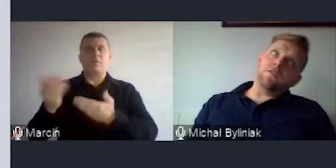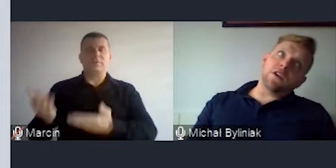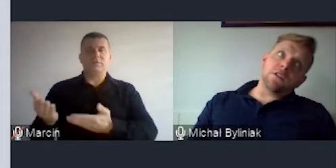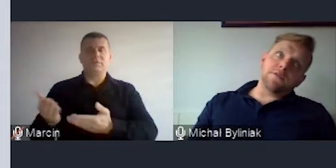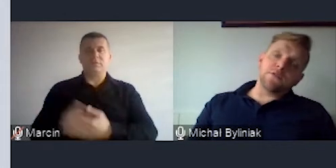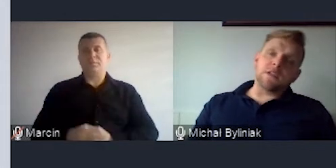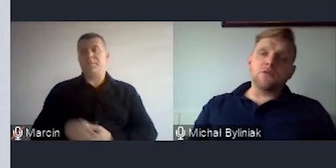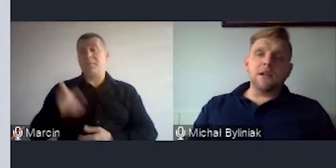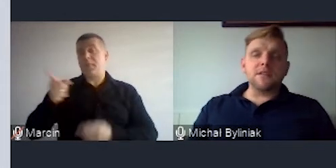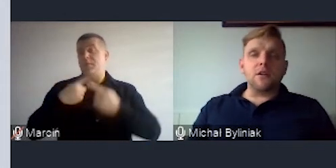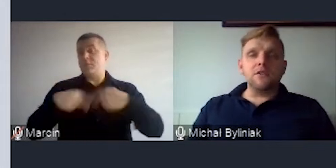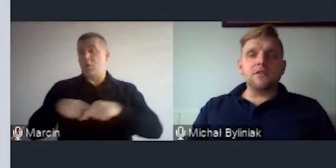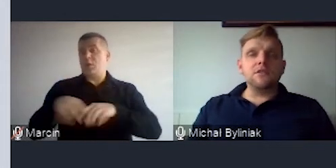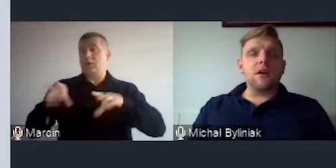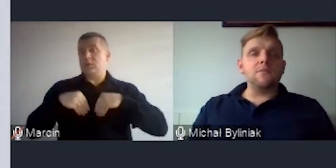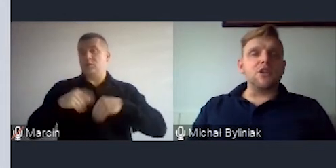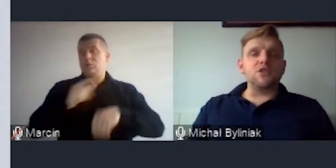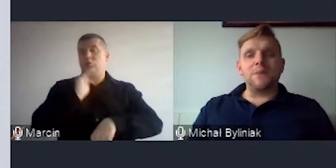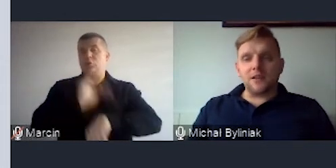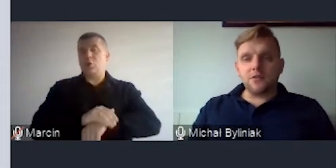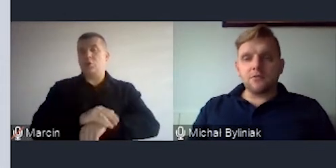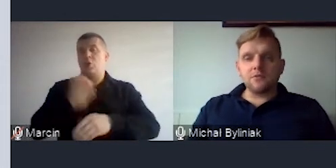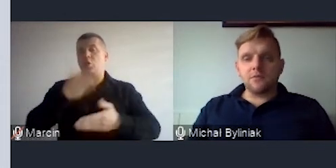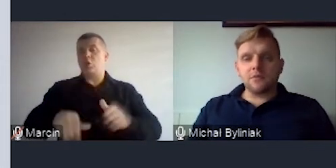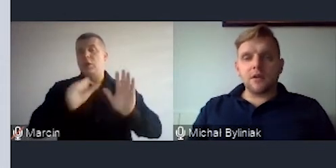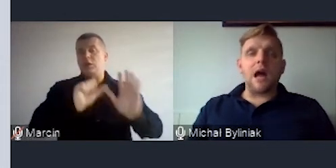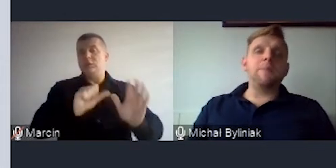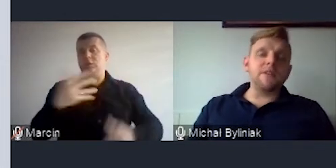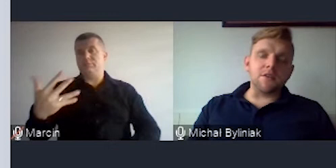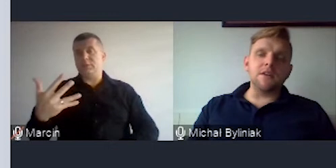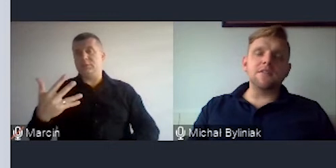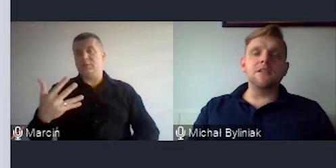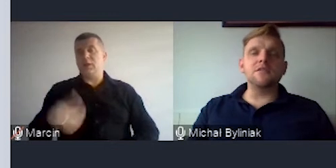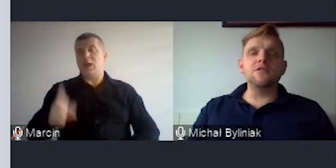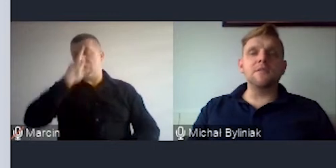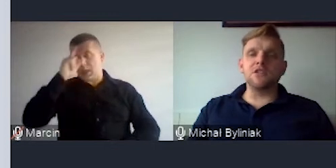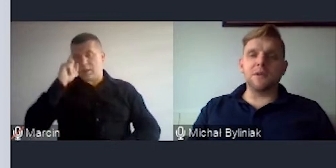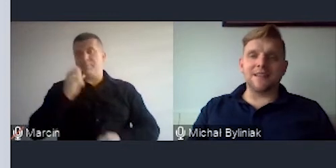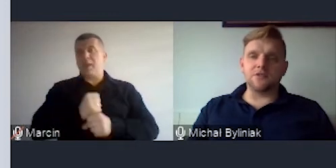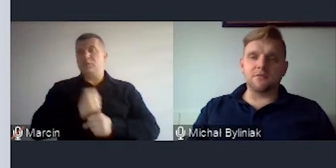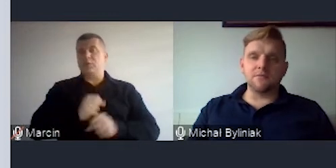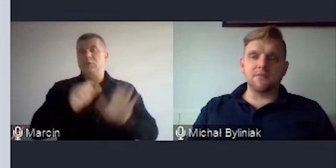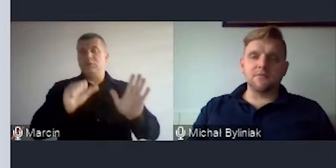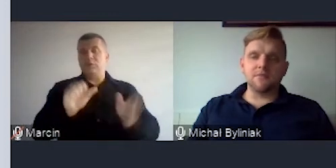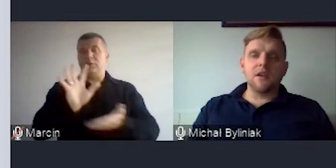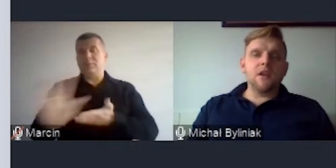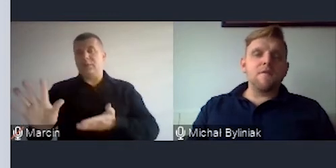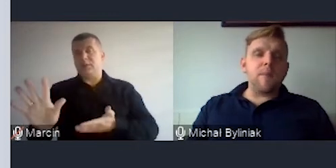I wykonawców zatrudniam zgodnie z rozdziałem 6.5, a personel zgodnie z rozdziałem 6.15.